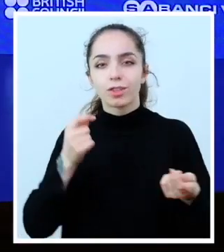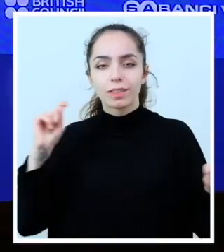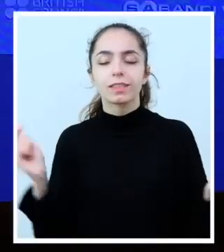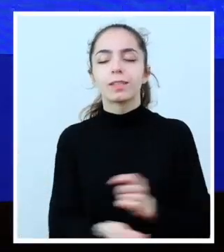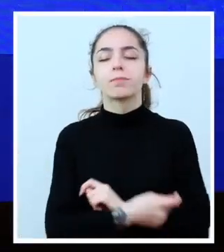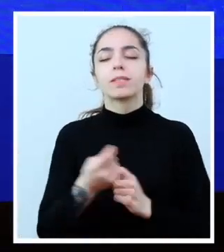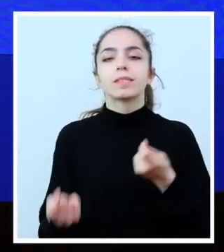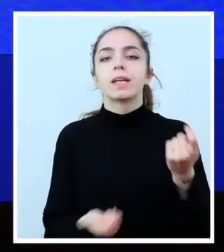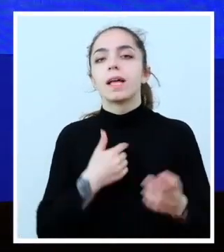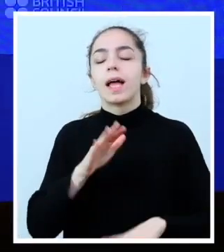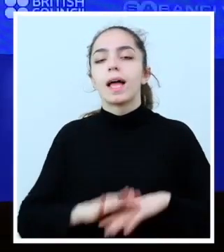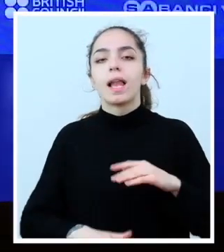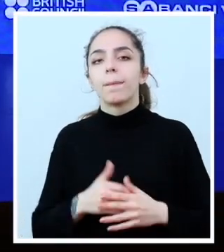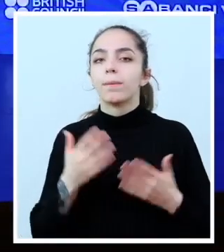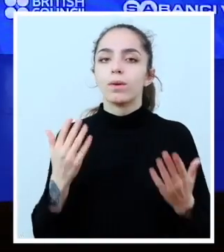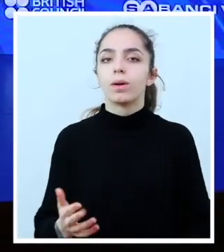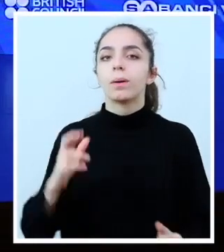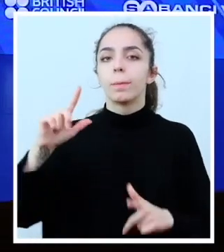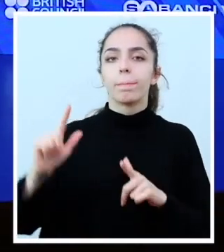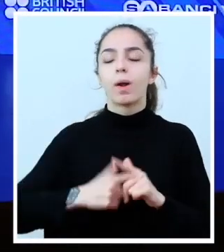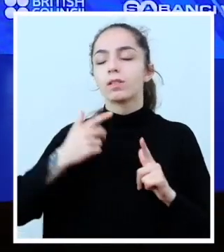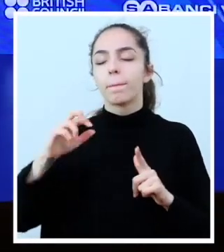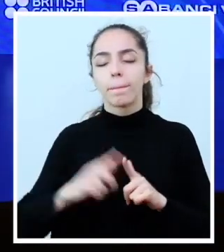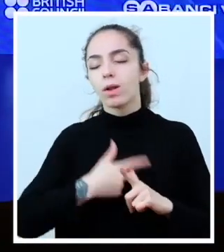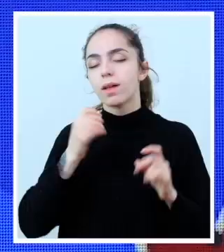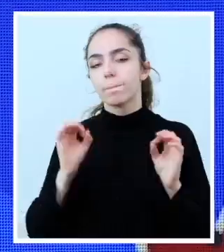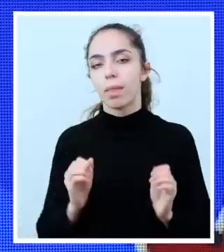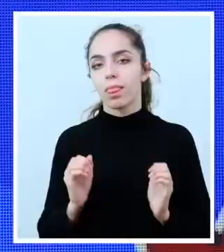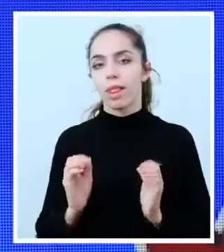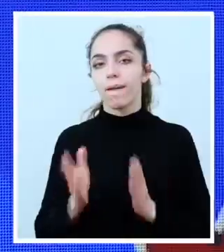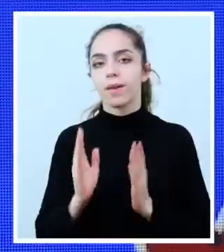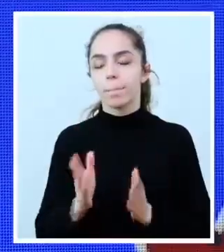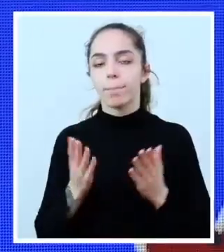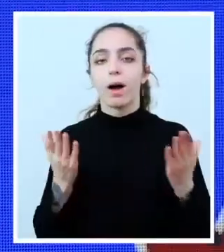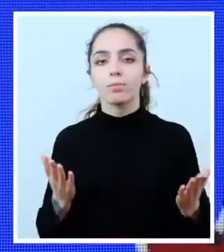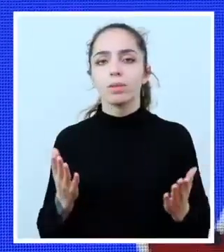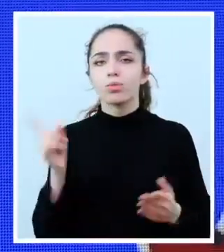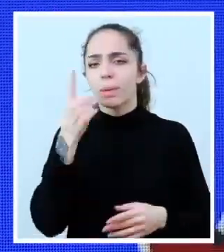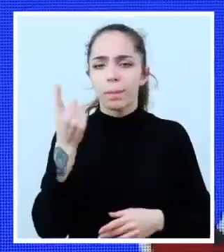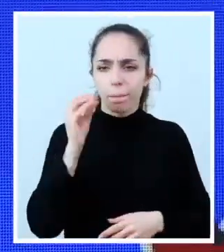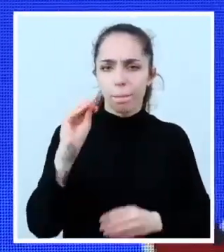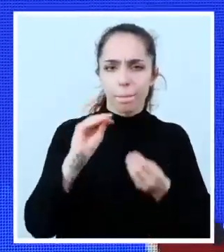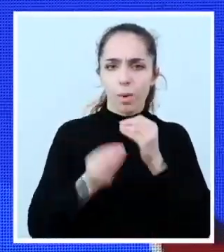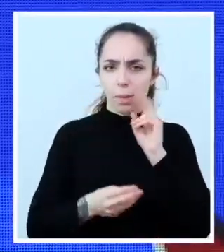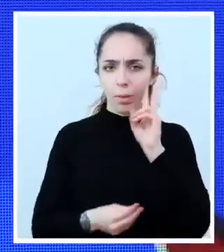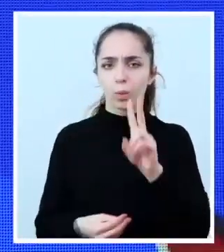bir şeyleri değiştirmeye çalışarak, elimden geldiğince projeler yaparak devam ettim ama bir sorun fark ettim.